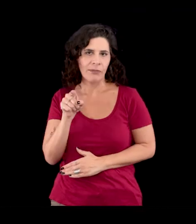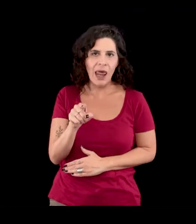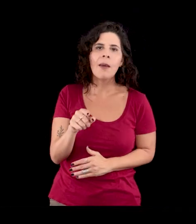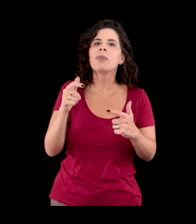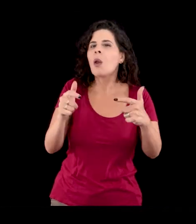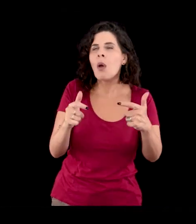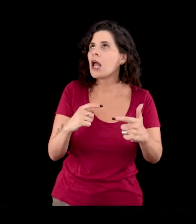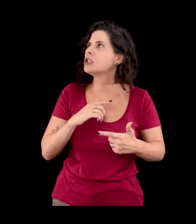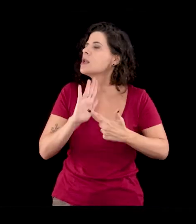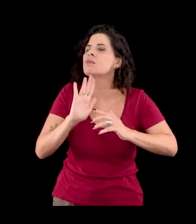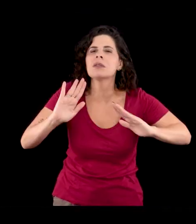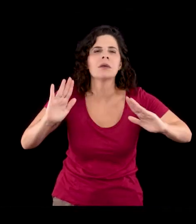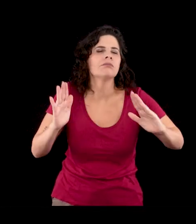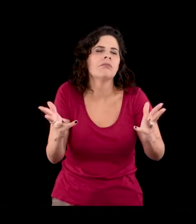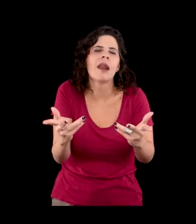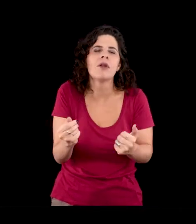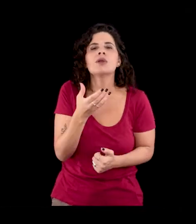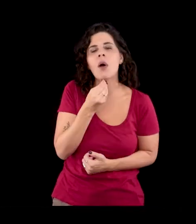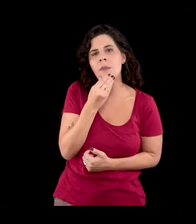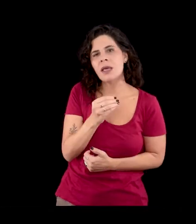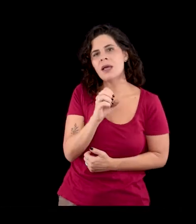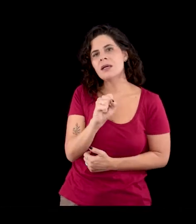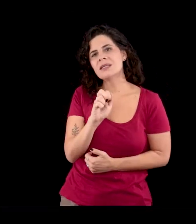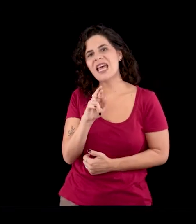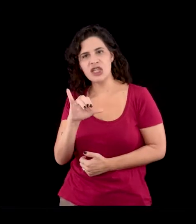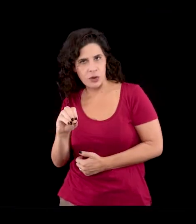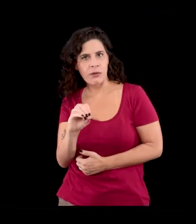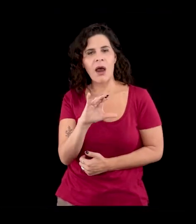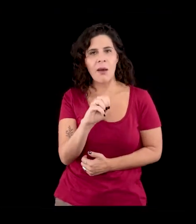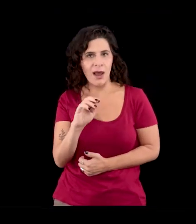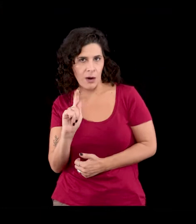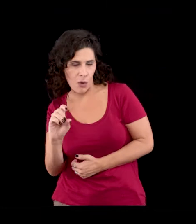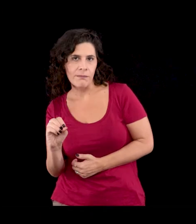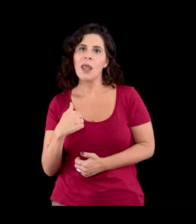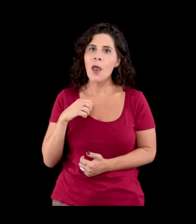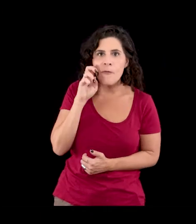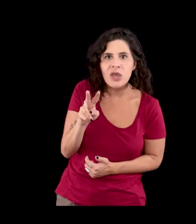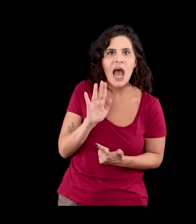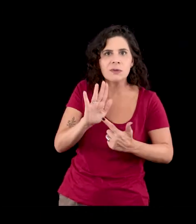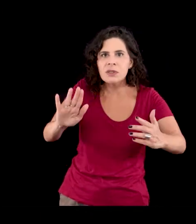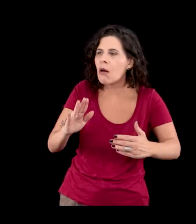que era uma exposição incrível do Sérgio Camargo. Vi a exposição e fiquei encantada,